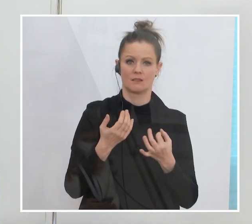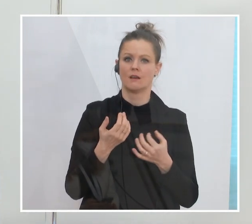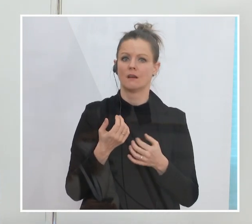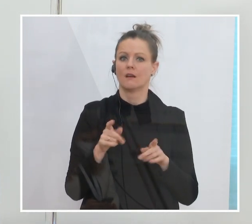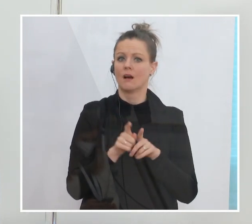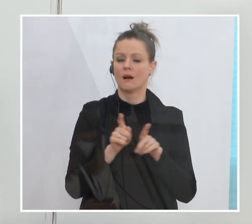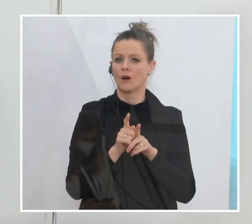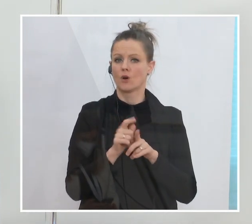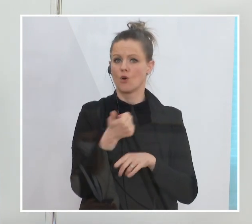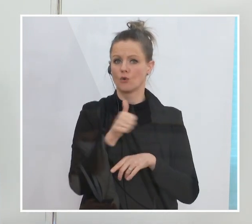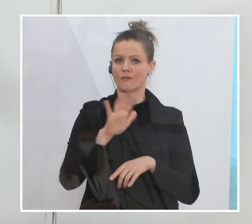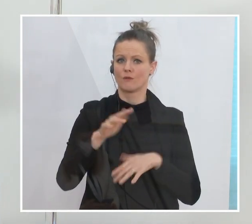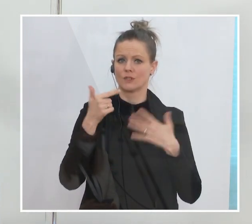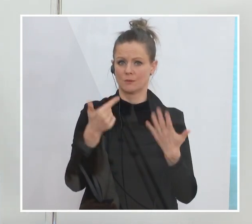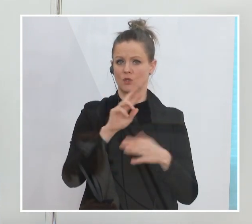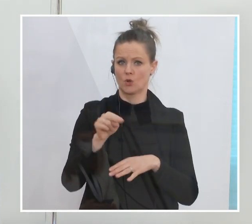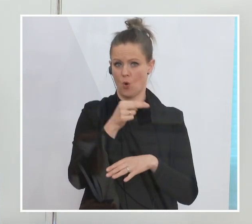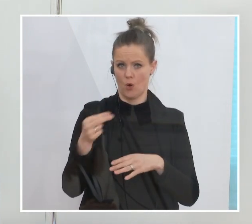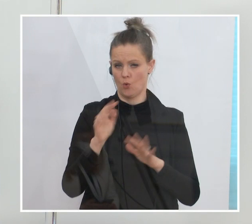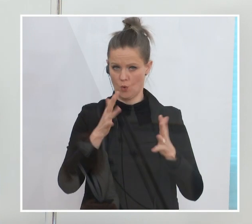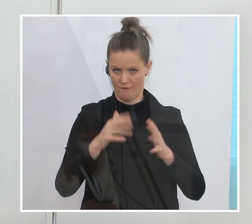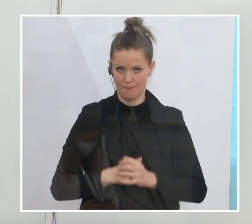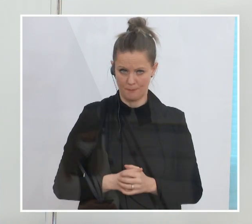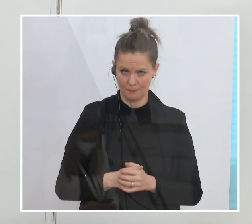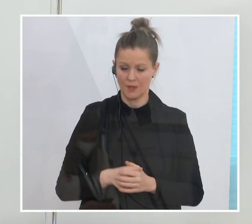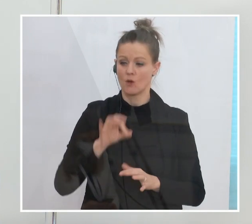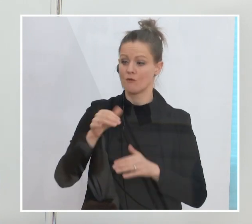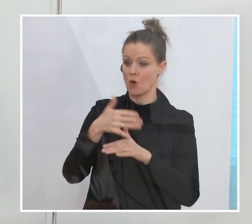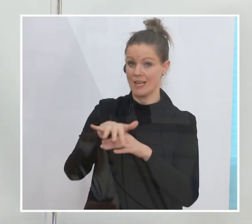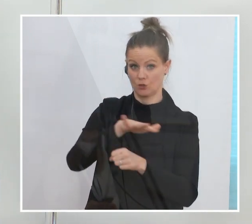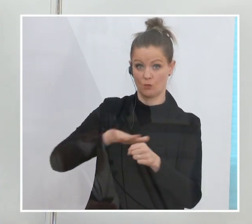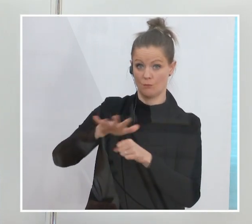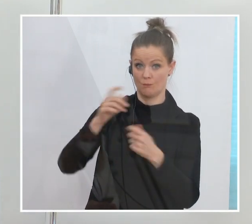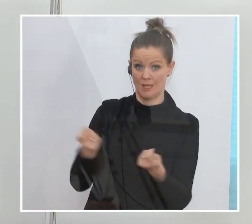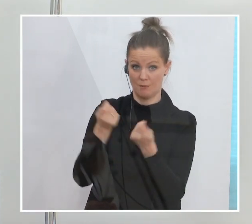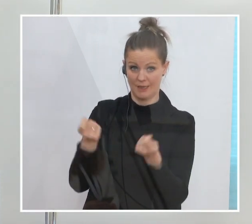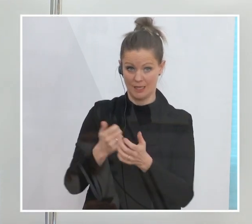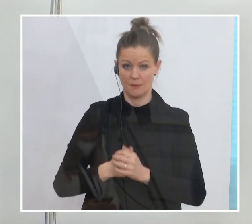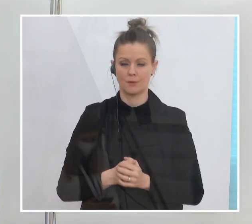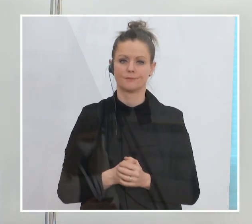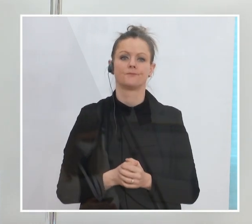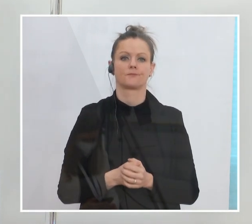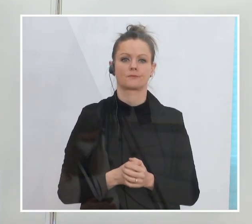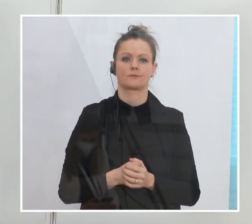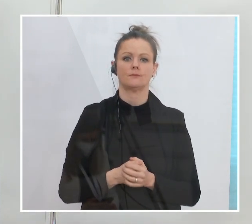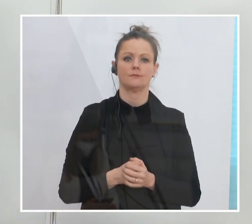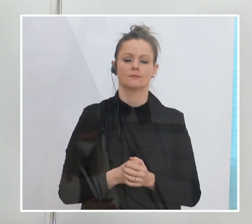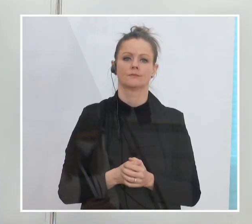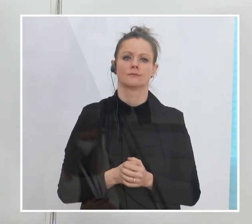€ ausmachen wird. Für die Gastronomiebetriebe gibt es, wenn man so will, hier einen tatsächlichen